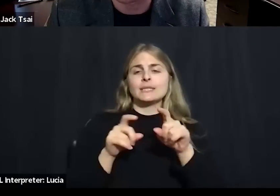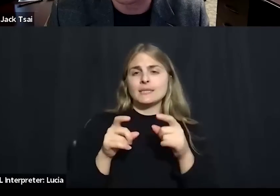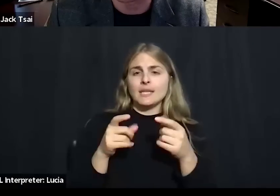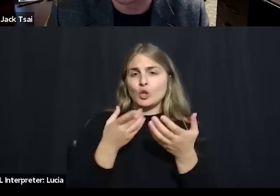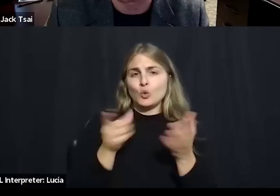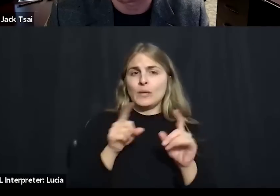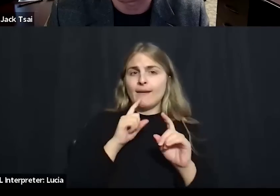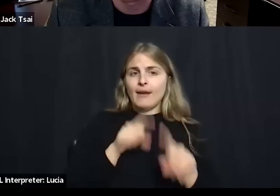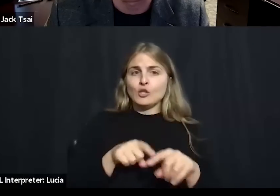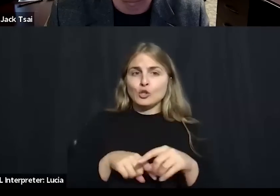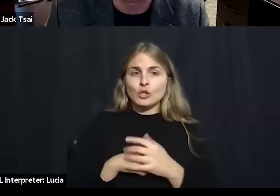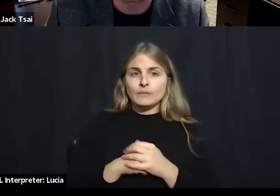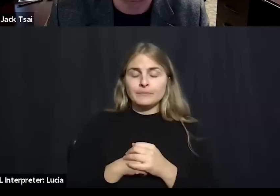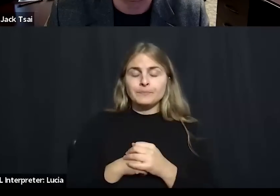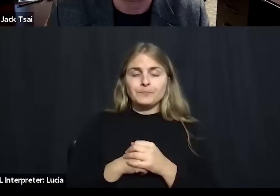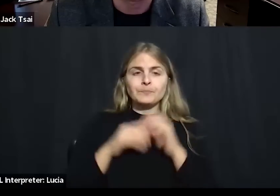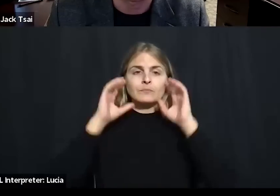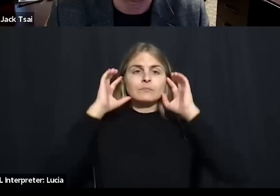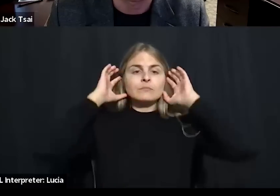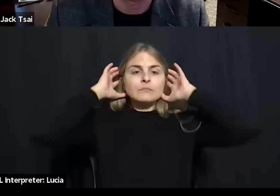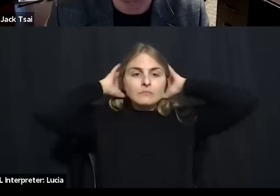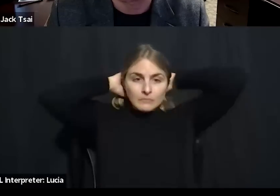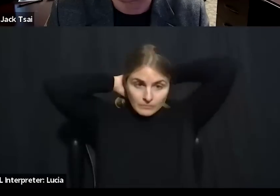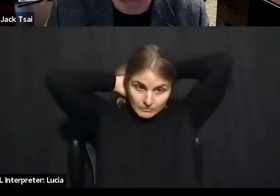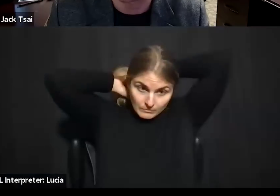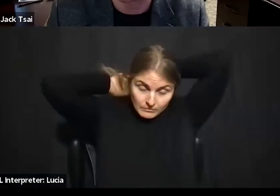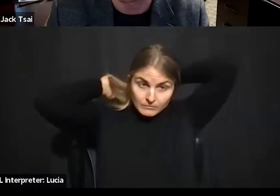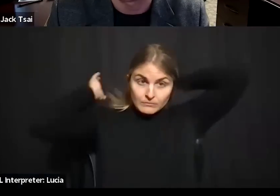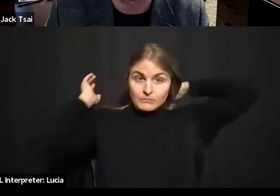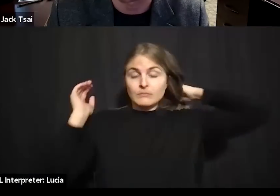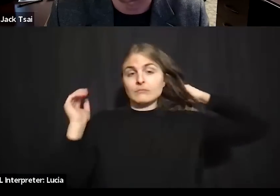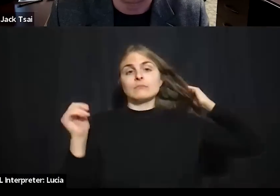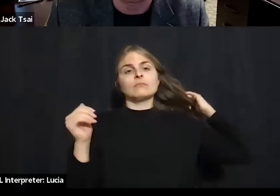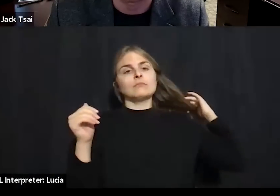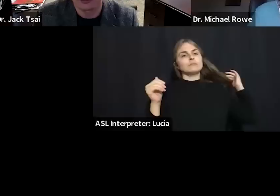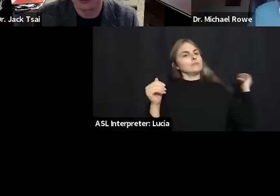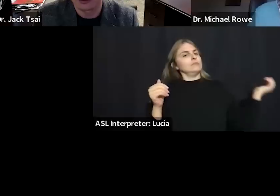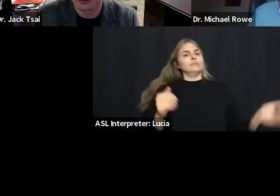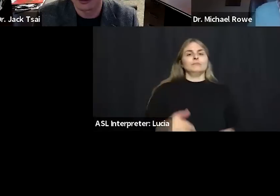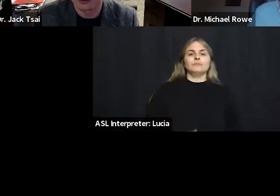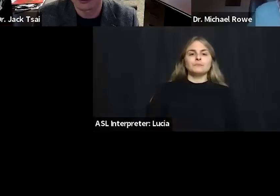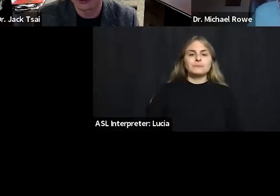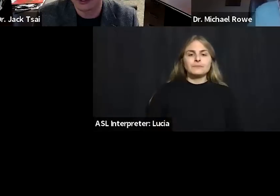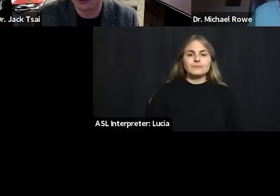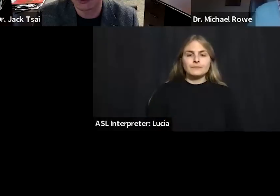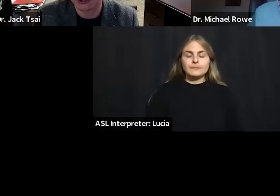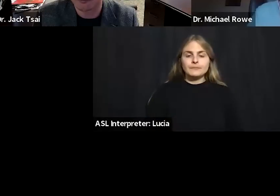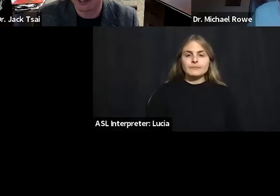enviaron con anticipación. Creo que ninguno de los oradores ha tocado este tema, así que comencemos con esta pregunta: